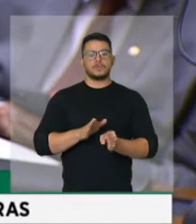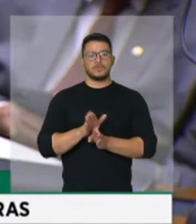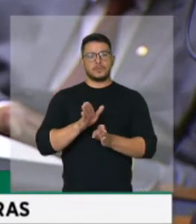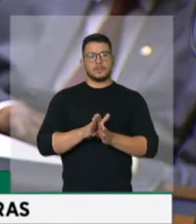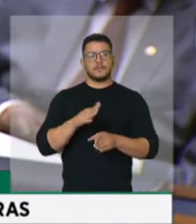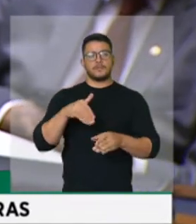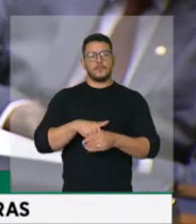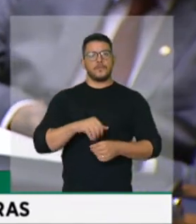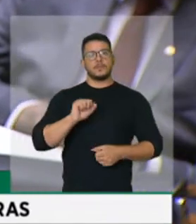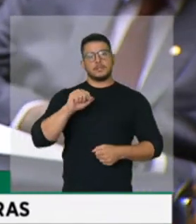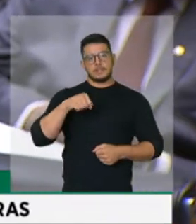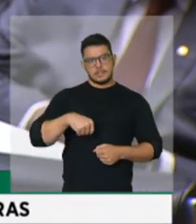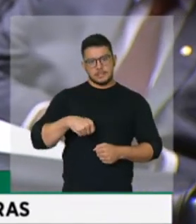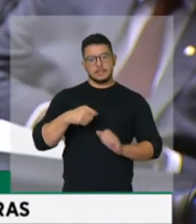MINUTO É MUITO POUCO, PRESIDENTE. [RISOS]